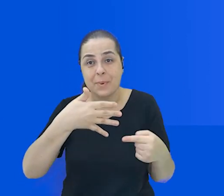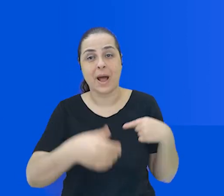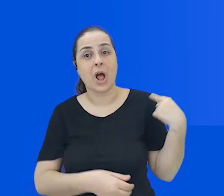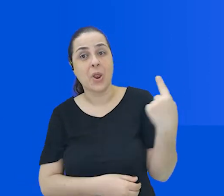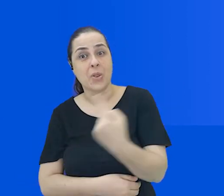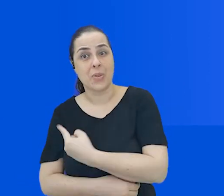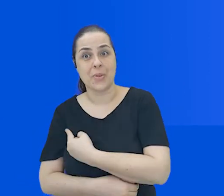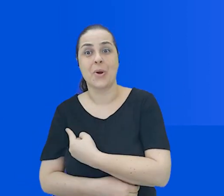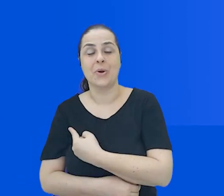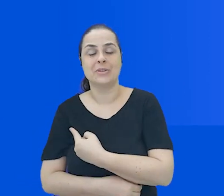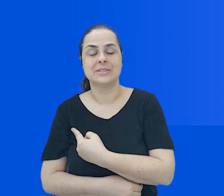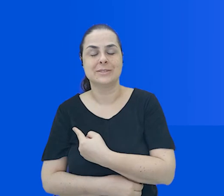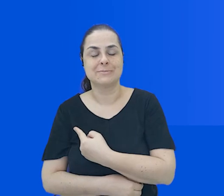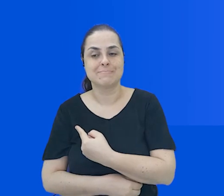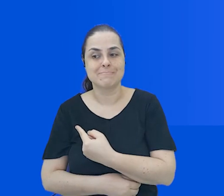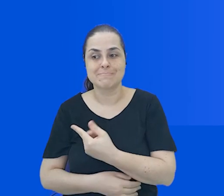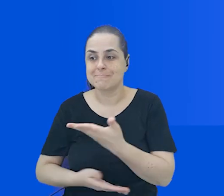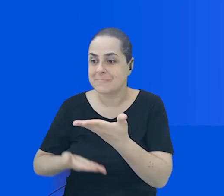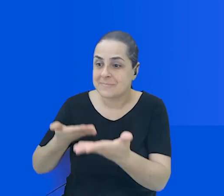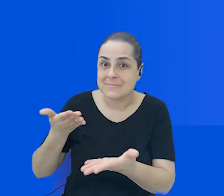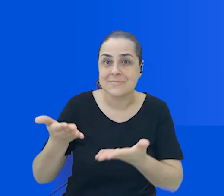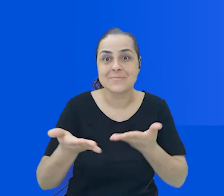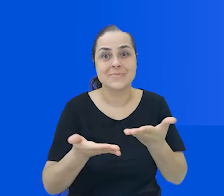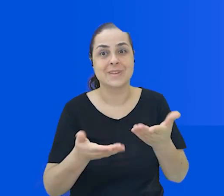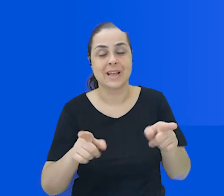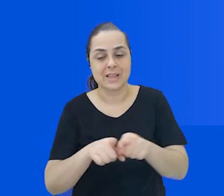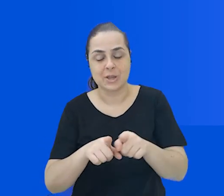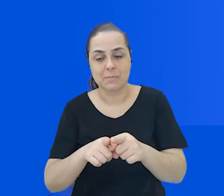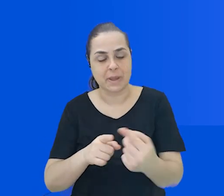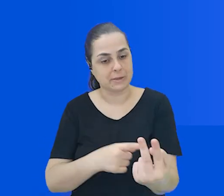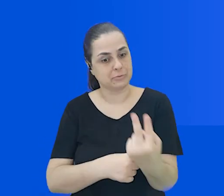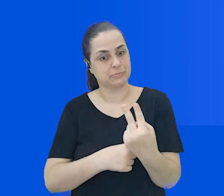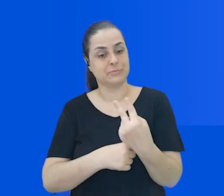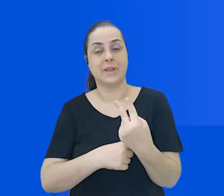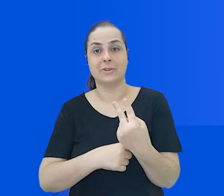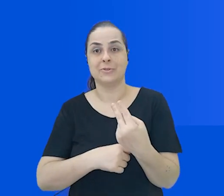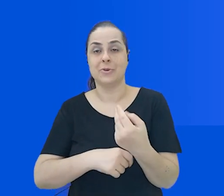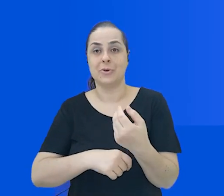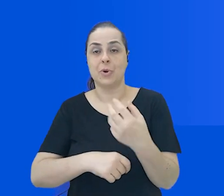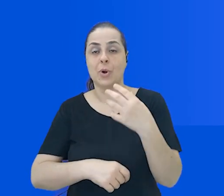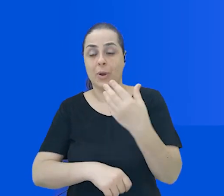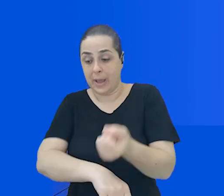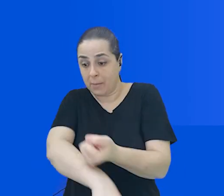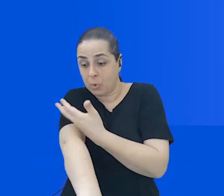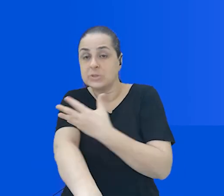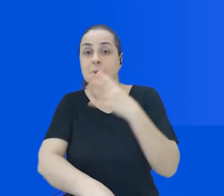pra cuidar e olhar e entender as nossas emoções pra usar